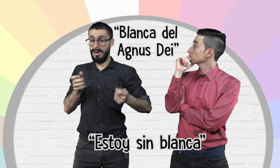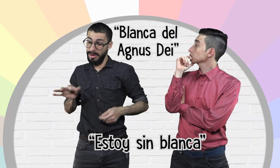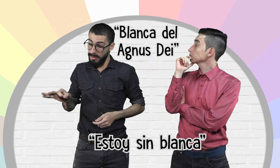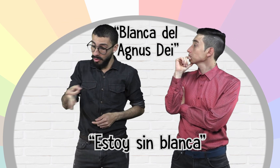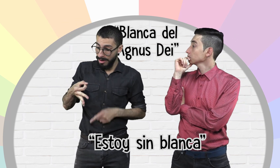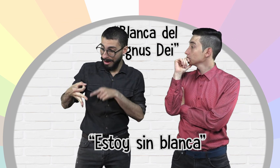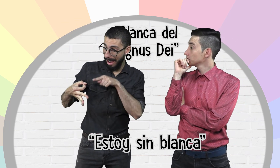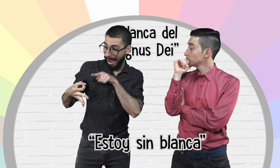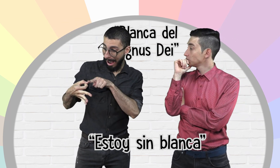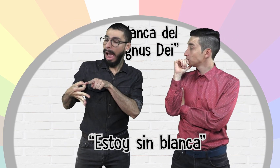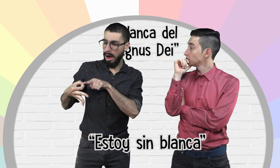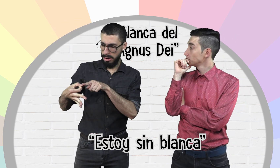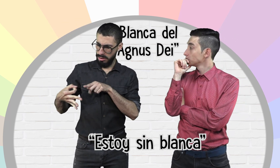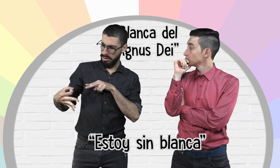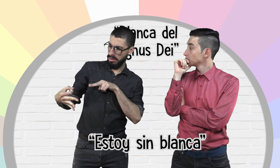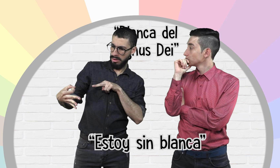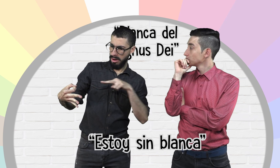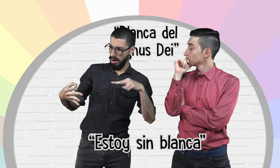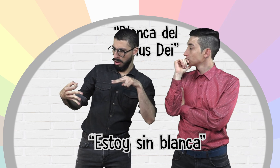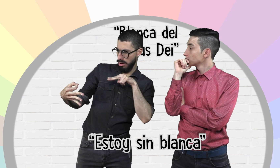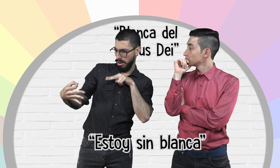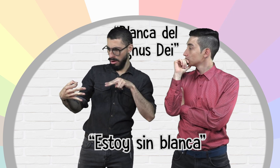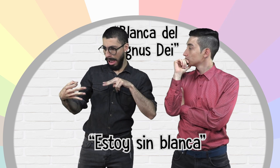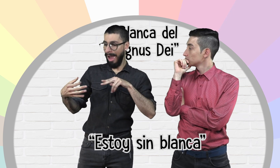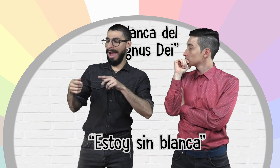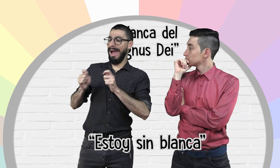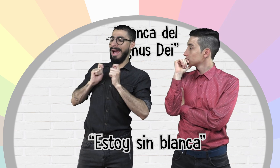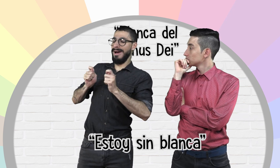Por eso a la moneda se le puso el nombre de este rey.